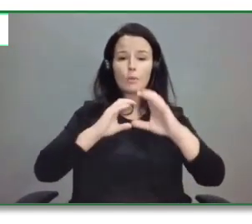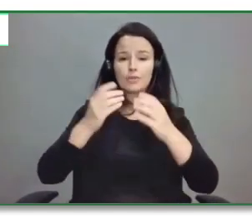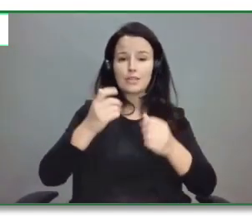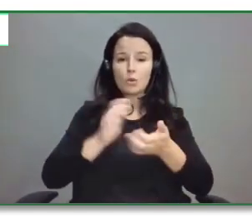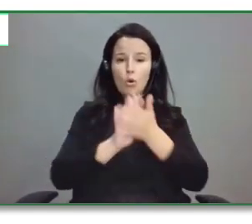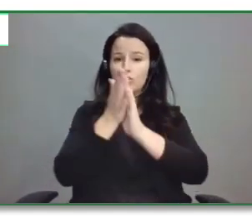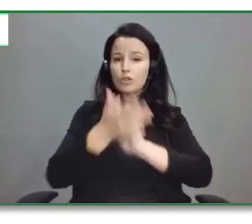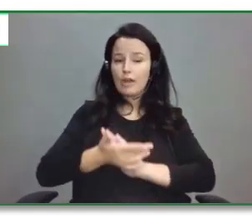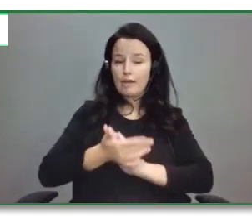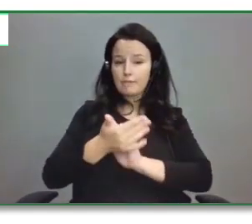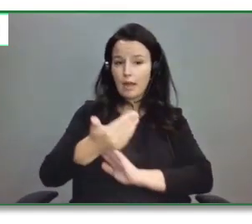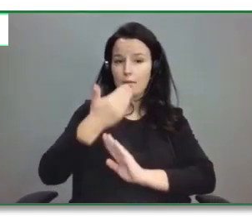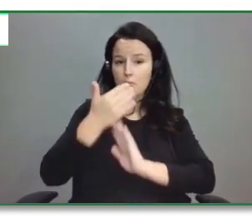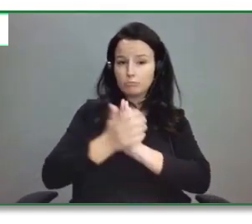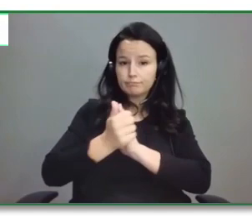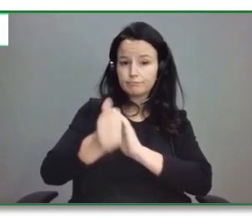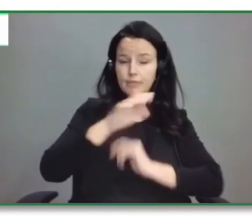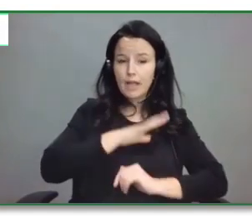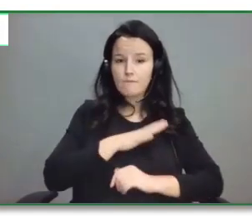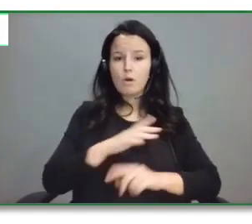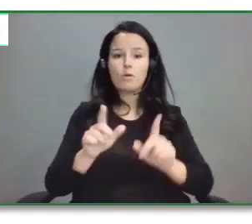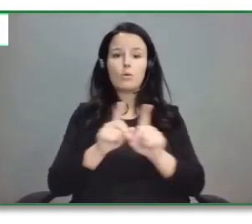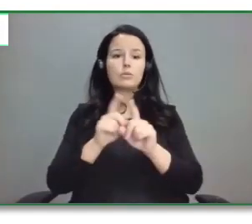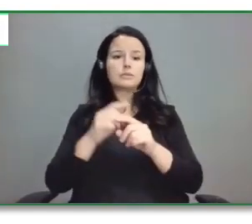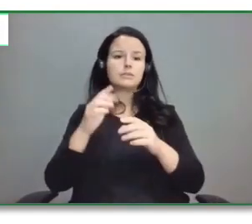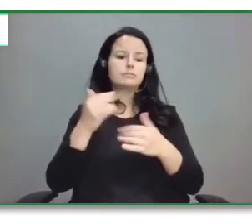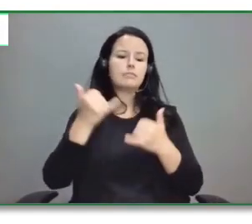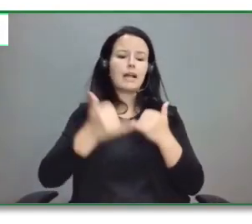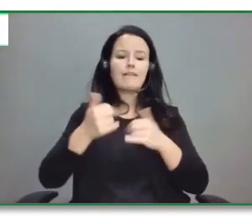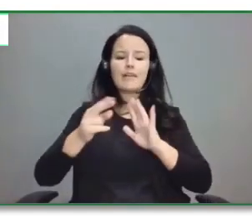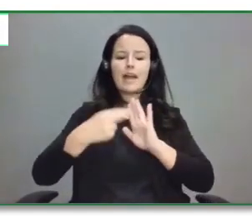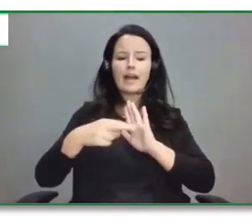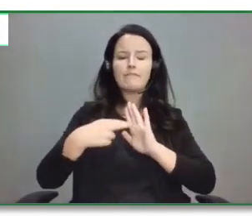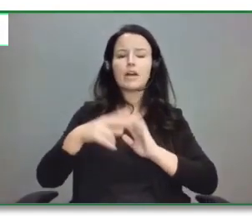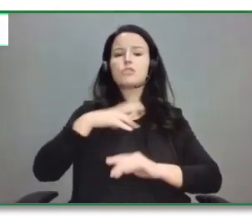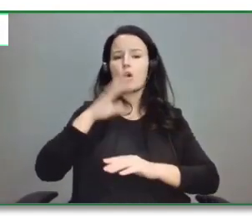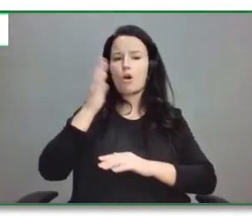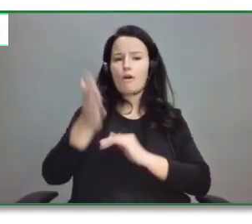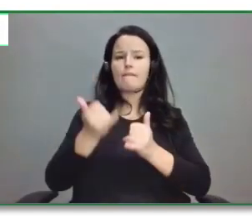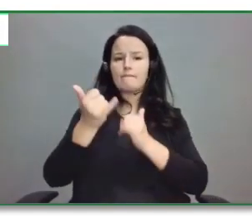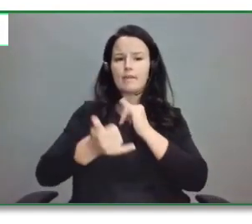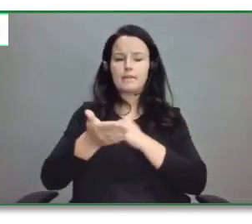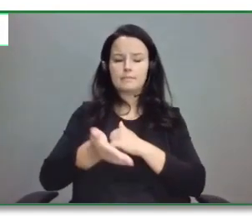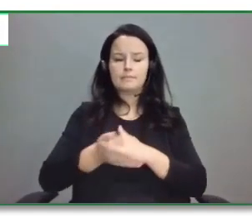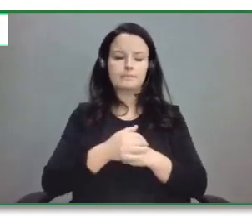après et référence sont également listés à la fin de cette présentation